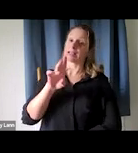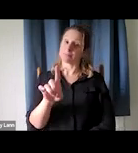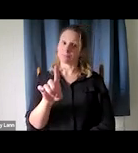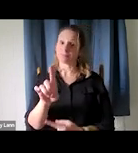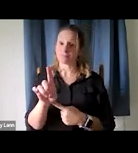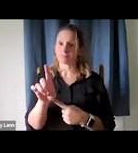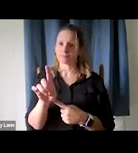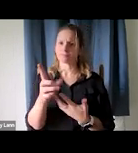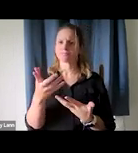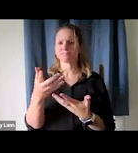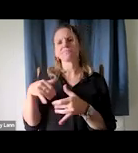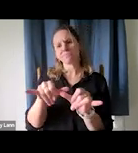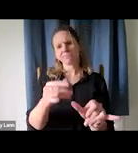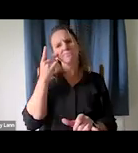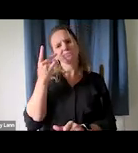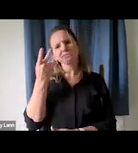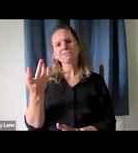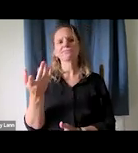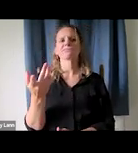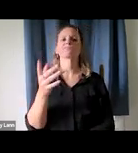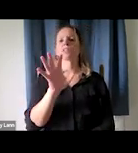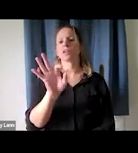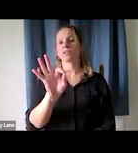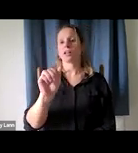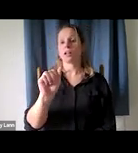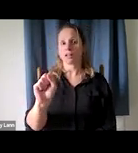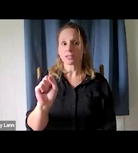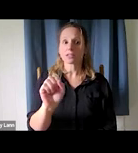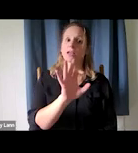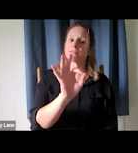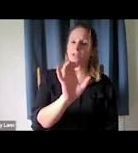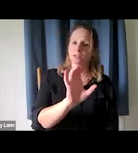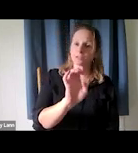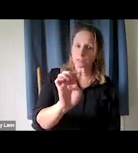Cosas que vemos comúnmente como el síndrome de alcoholismo fetal, exposición prenatal a la cocaína,